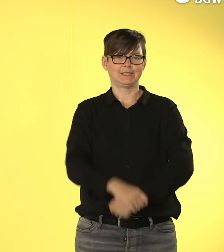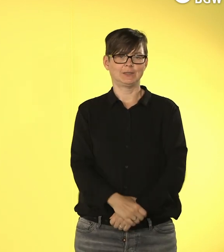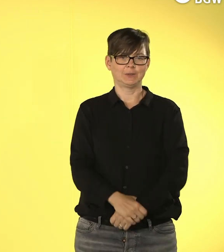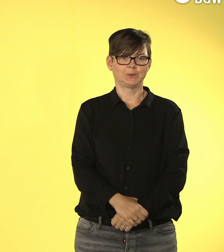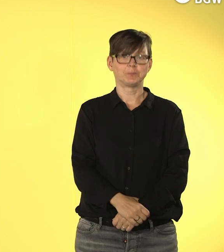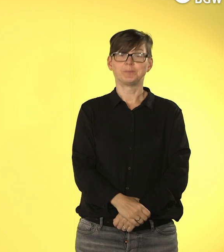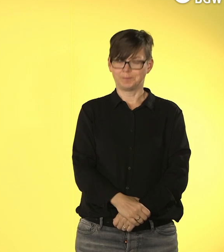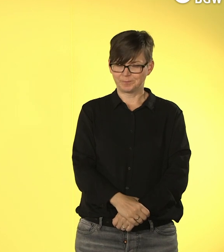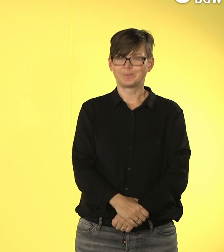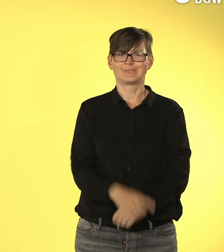Wir freuen uns.